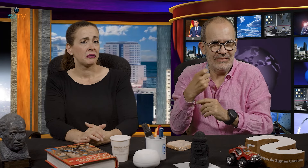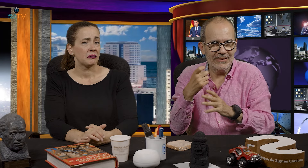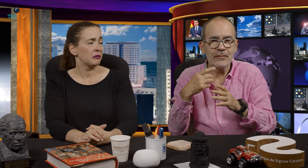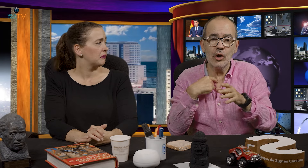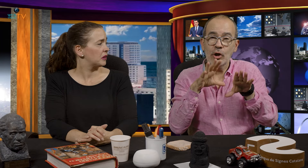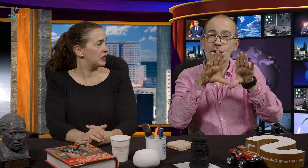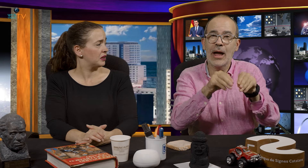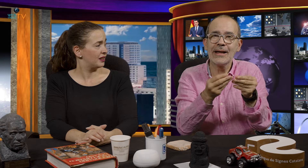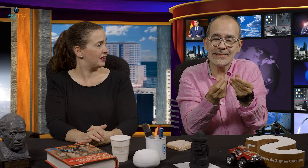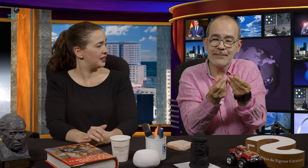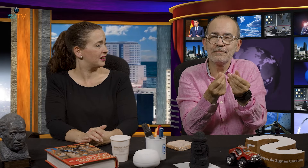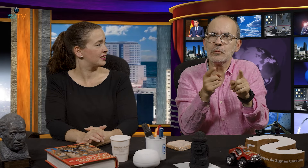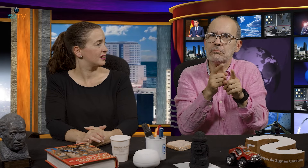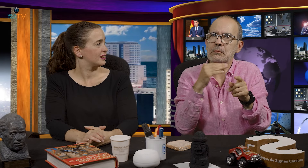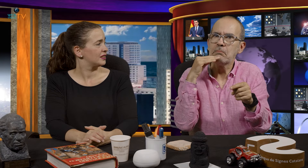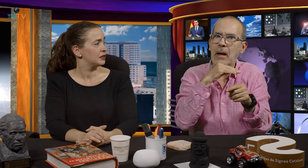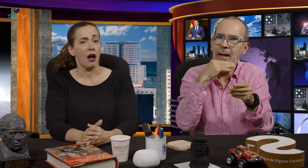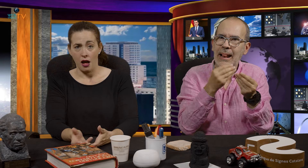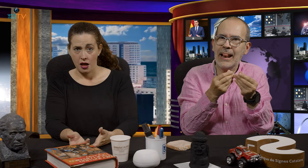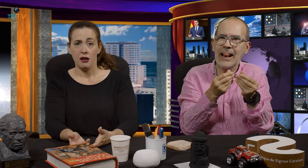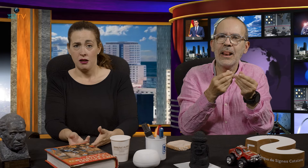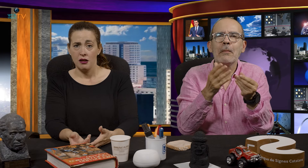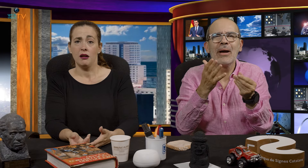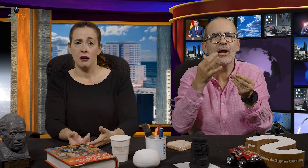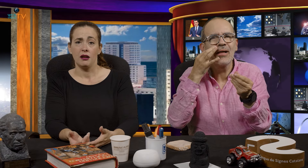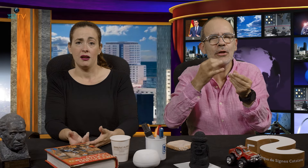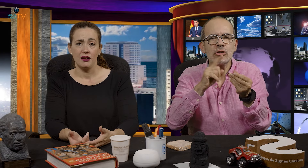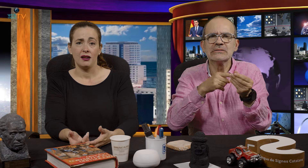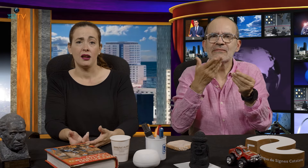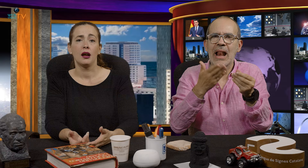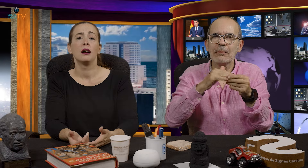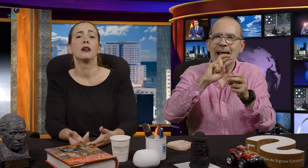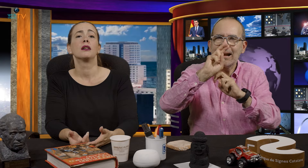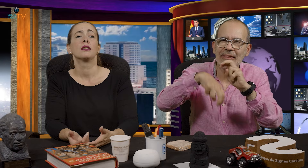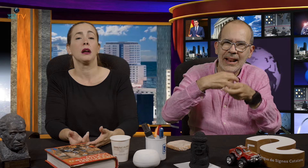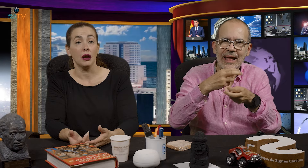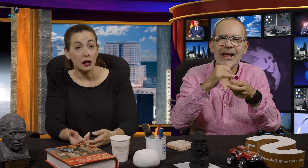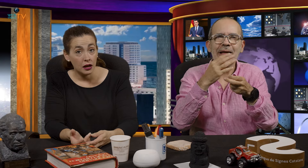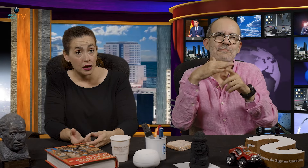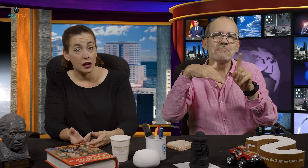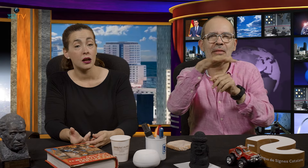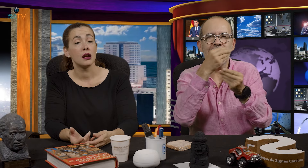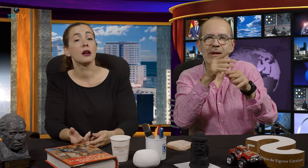El material es muy parecido al papel, pero no lo es, este se puede reciclar y favorece al medio ambiente,